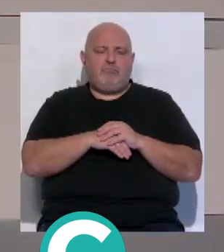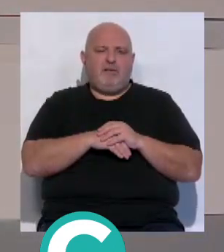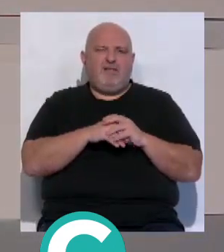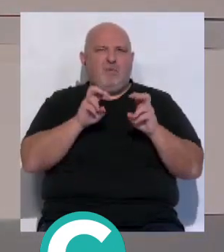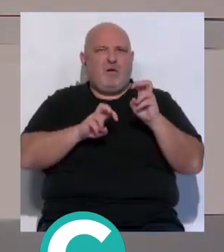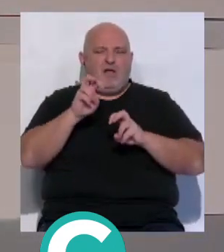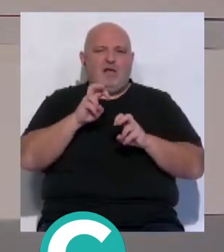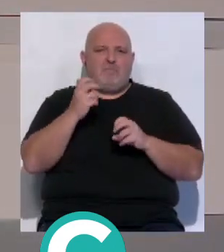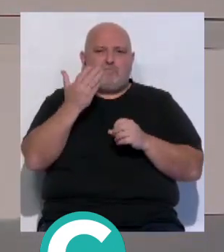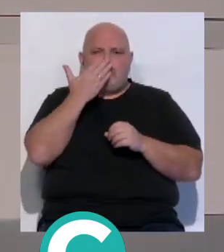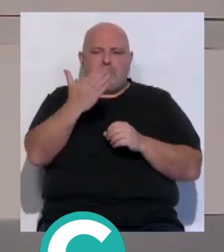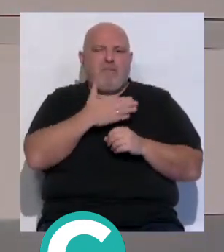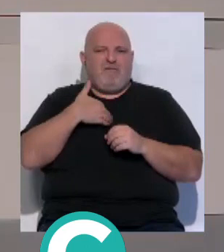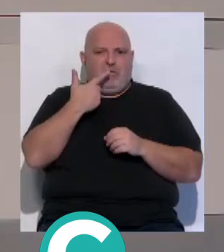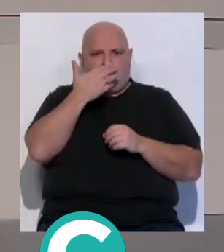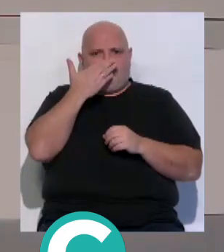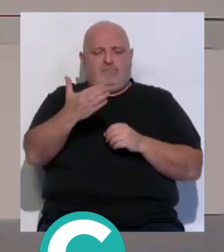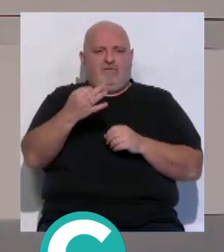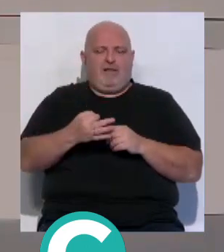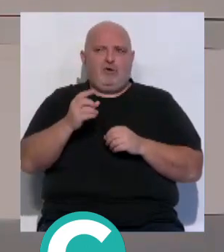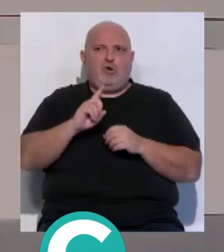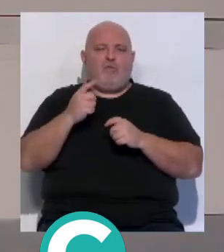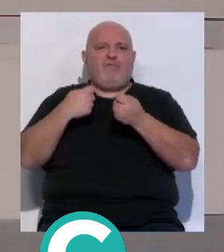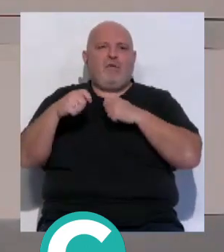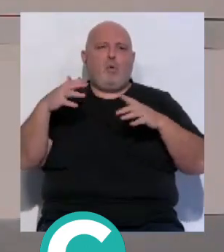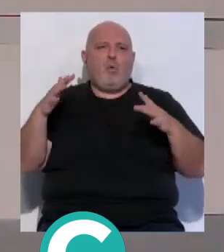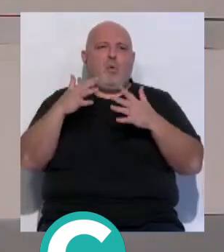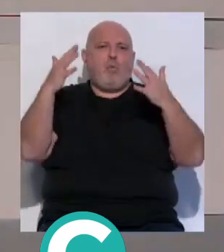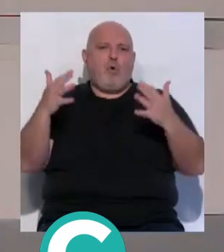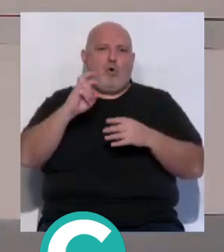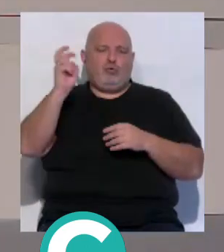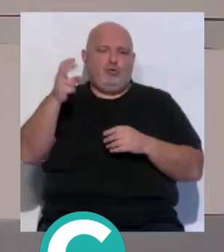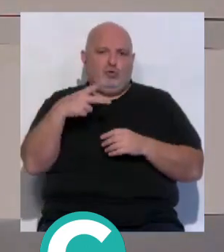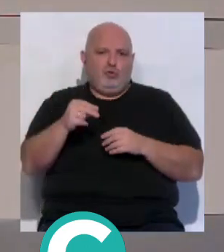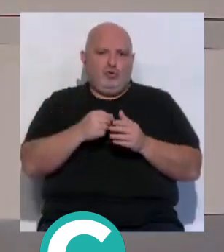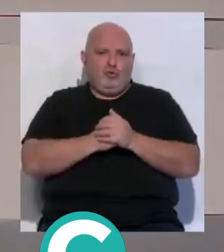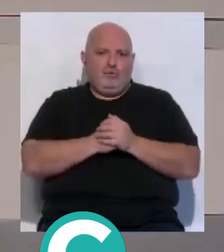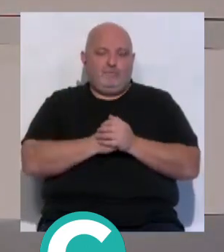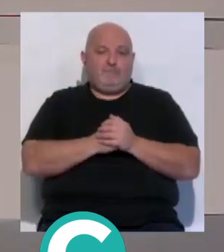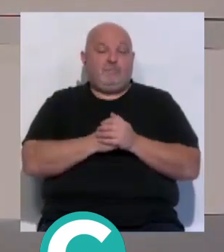integridad de Manuel vizcaíno y no en los vende humo de otro lado y da la casualidad